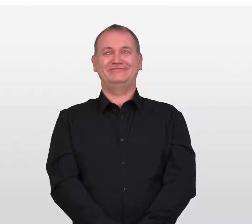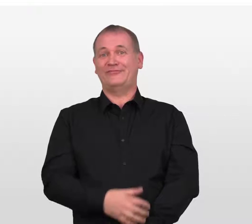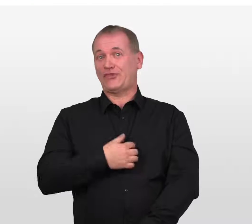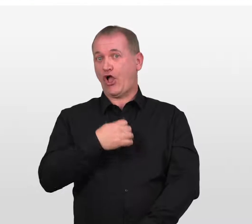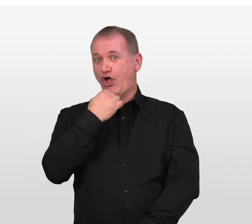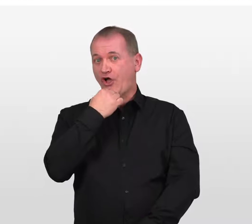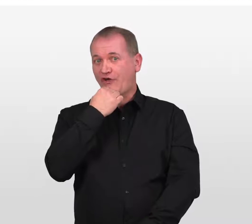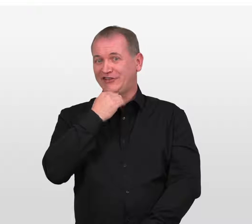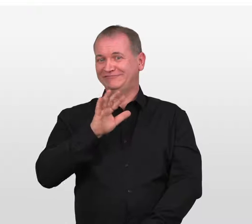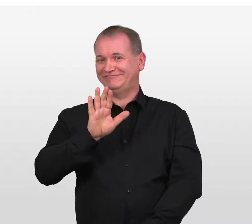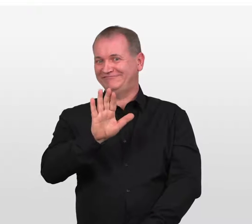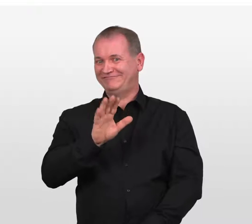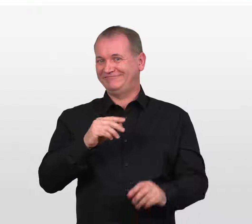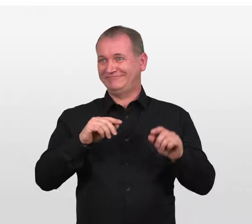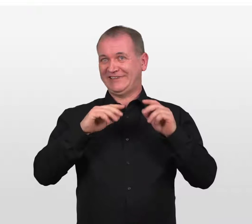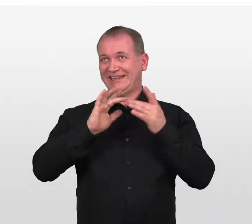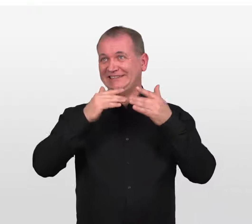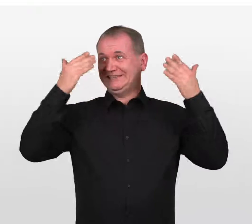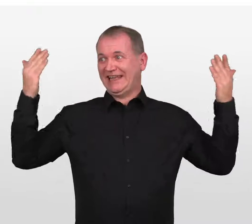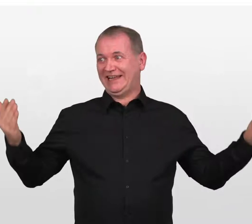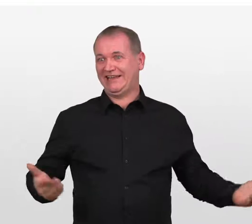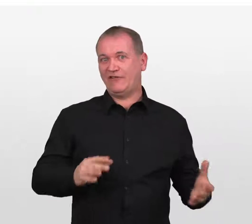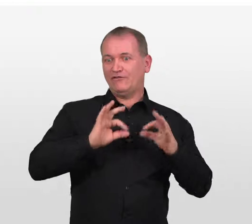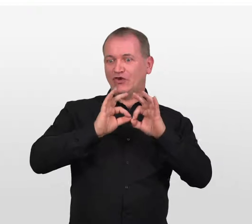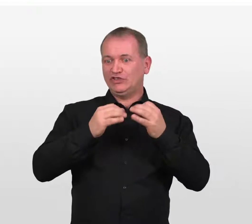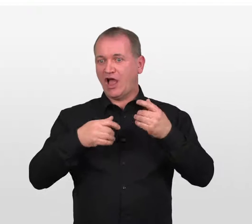Wir hoffen, dass wir Ihnen die Funktion und den Inhalt